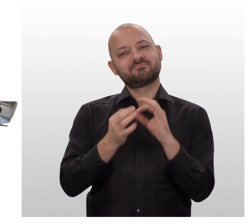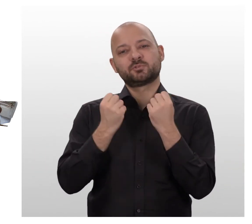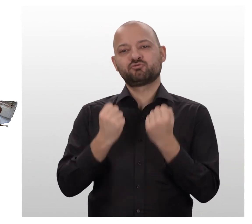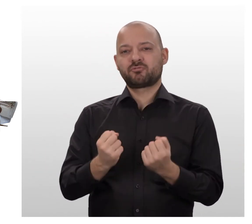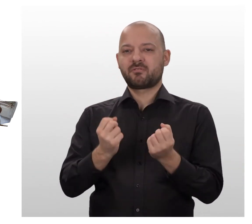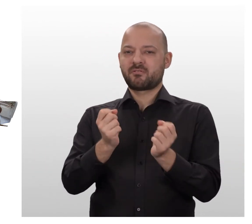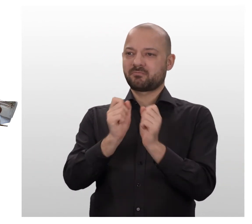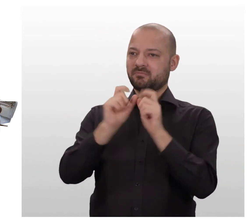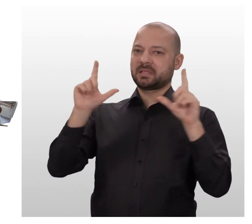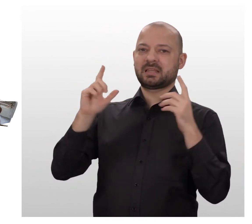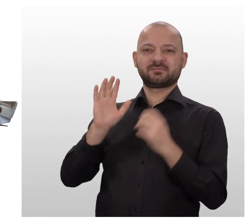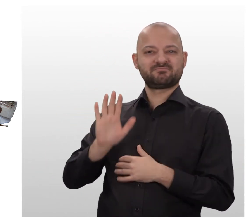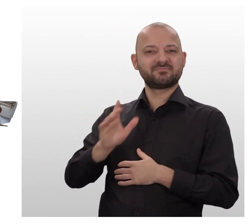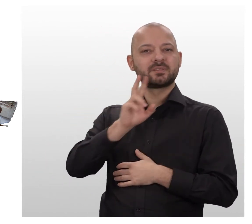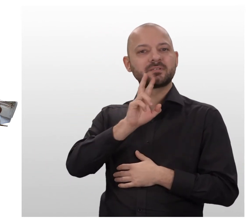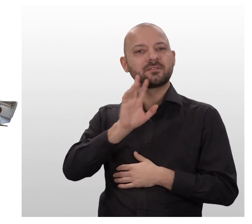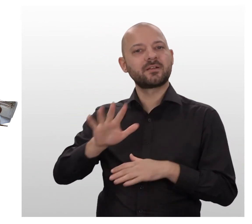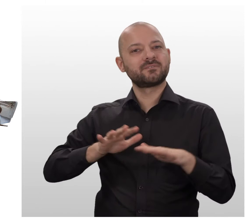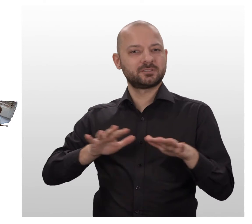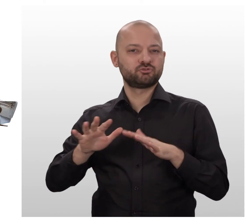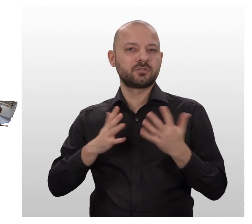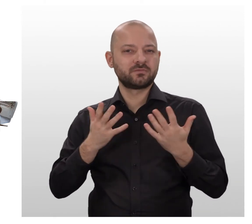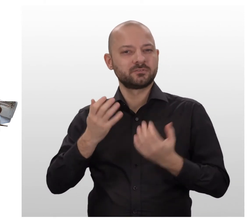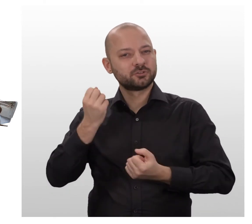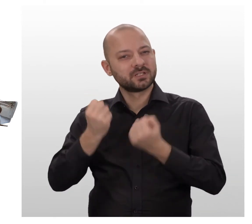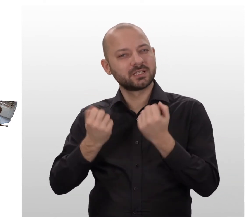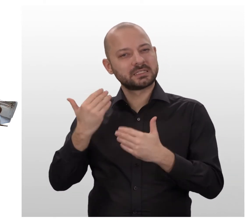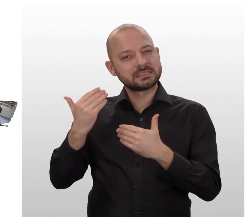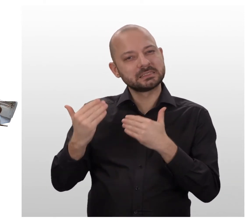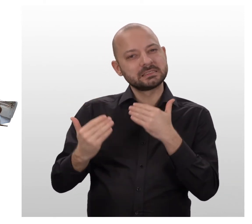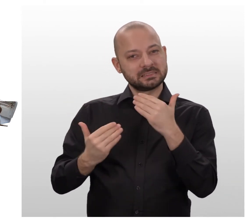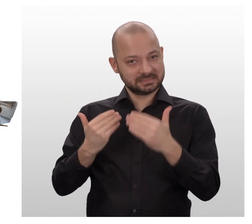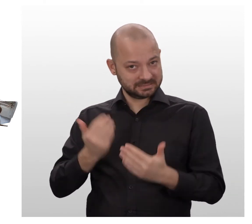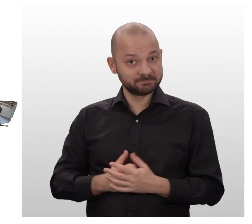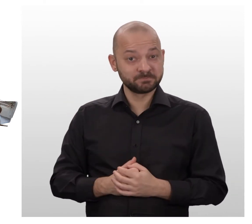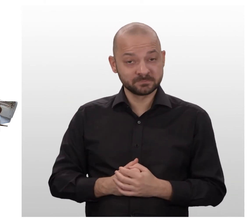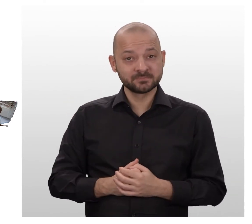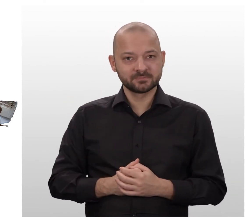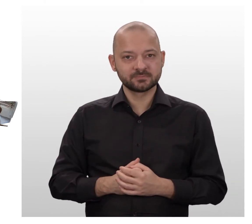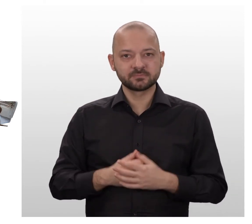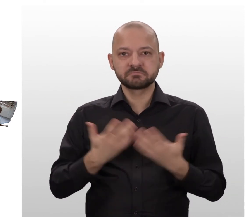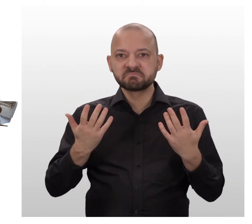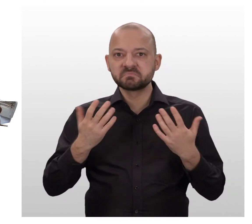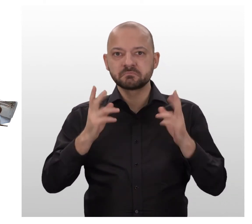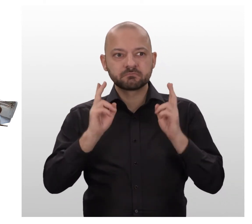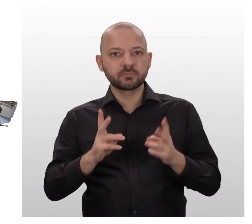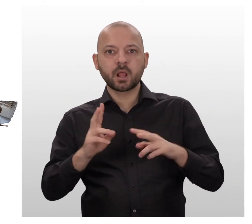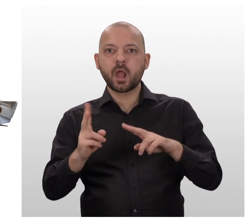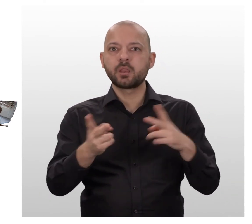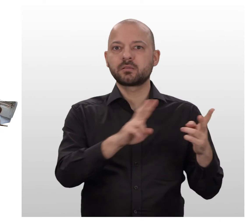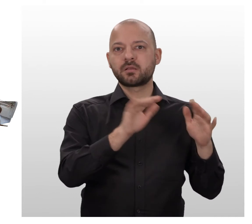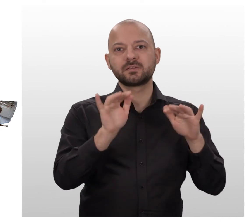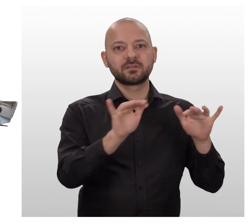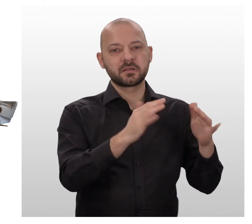Der Trabi wird damit zum Sinnbild der erstarrten DDR-Wirtschaft.